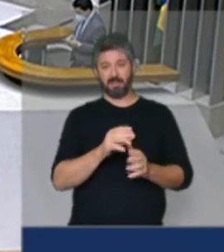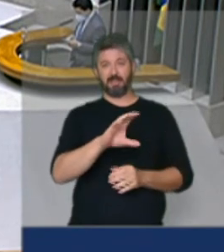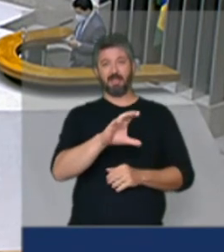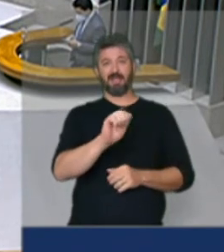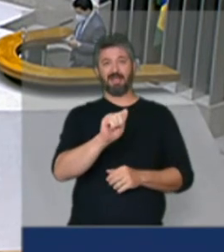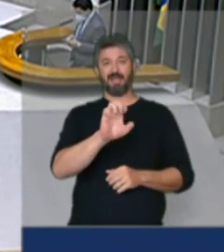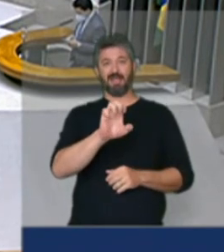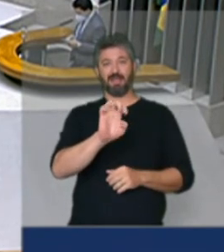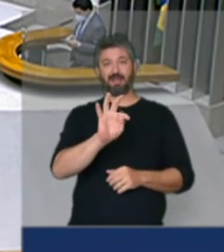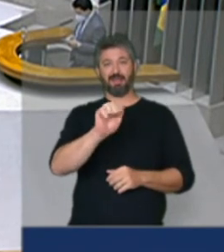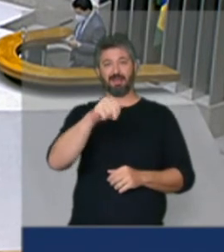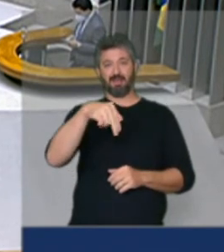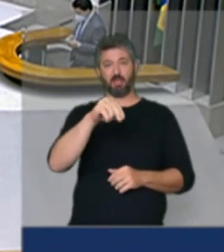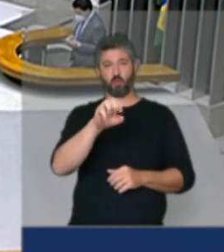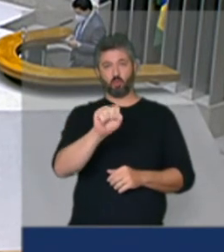QUERIDO MUNICIPAL BAIANO, O MUNICÍPIO DE CAET ANOS.